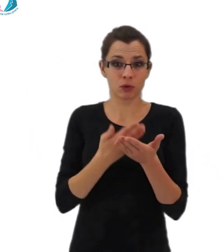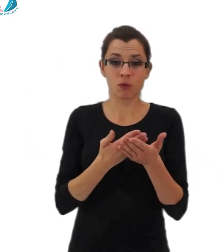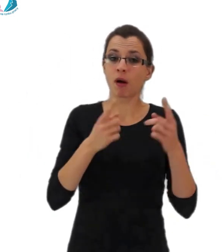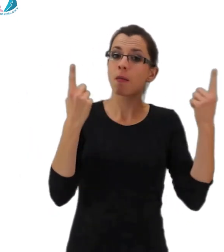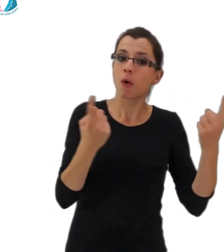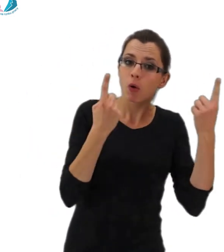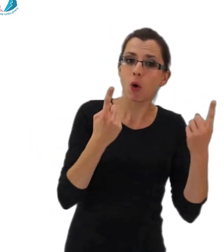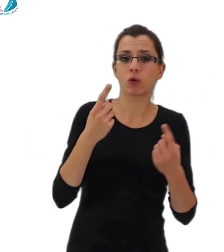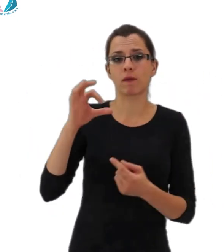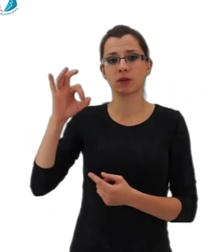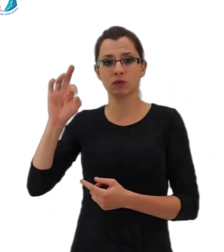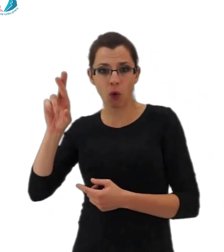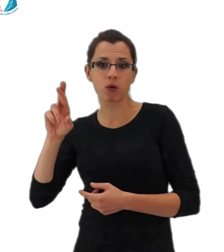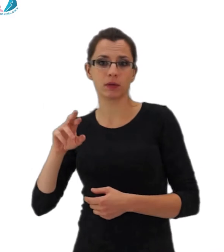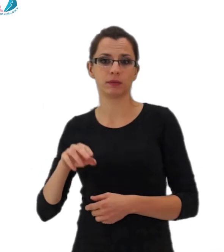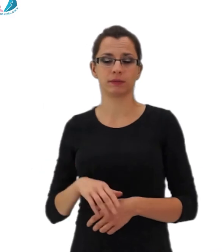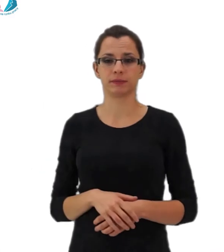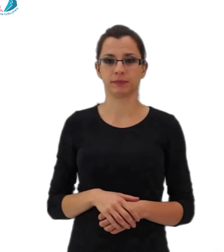czyli np. pogotowie czy SOR.